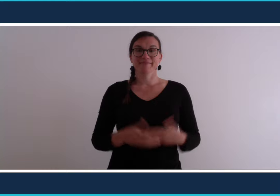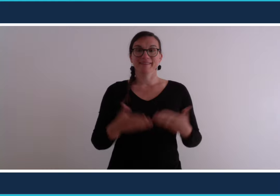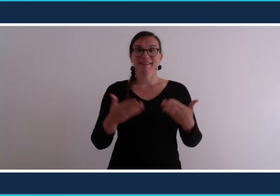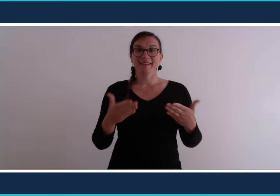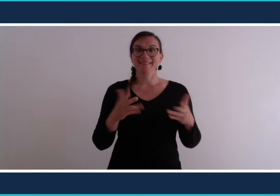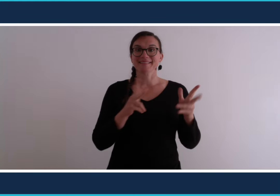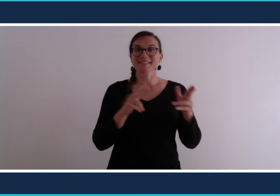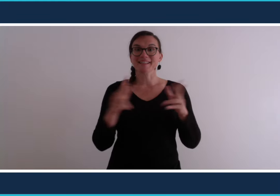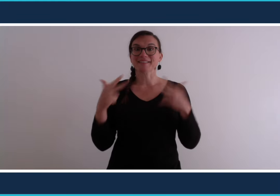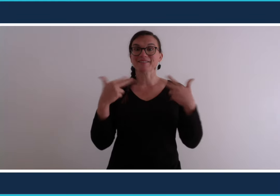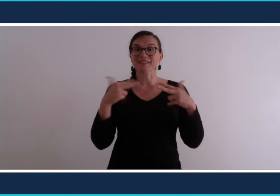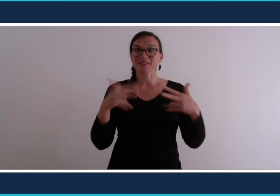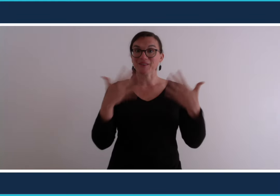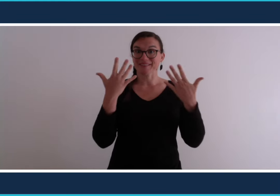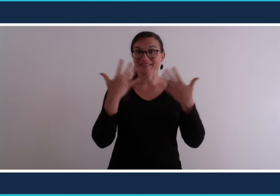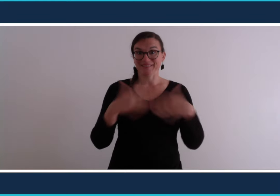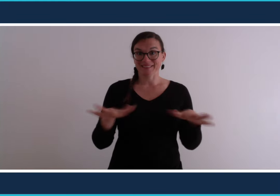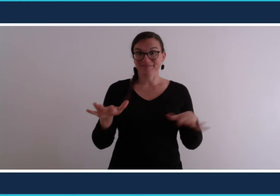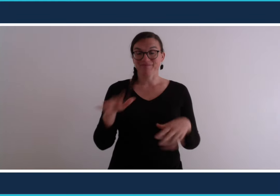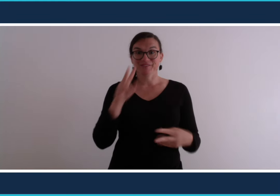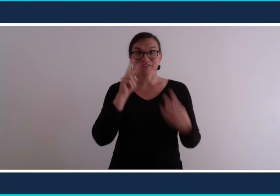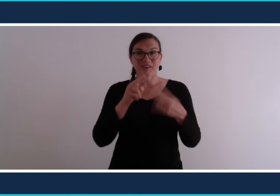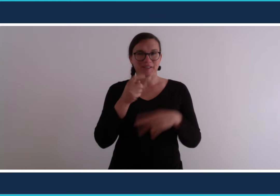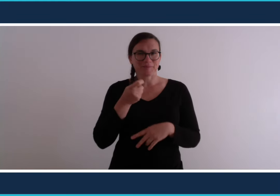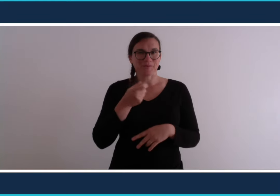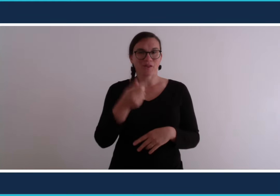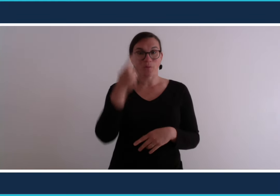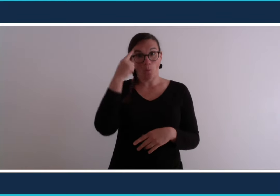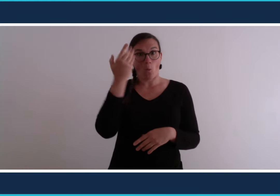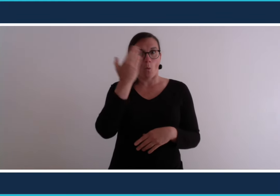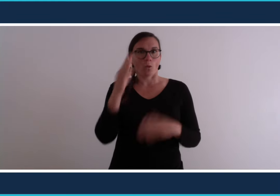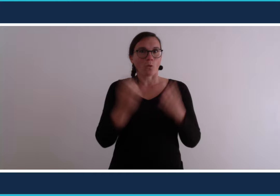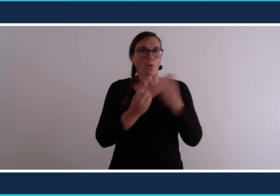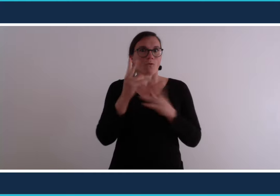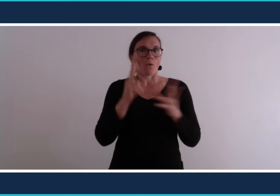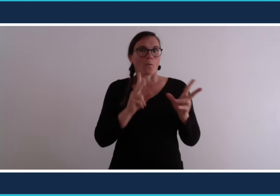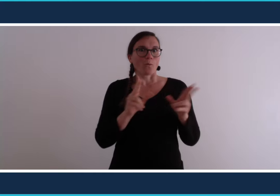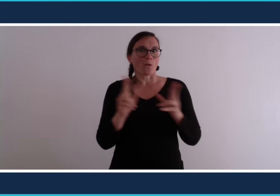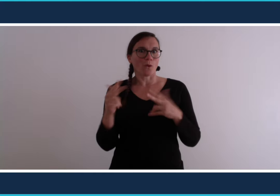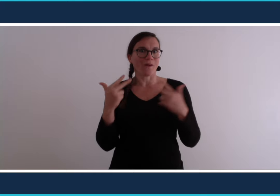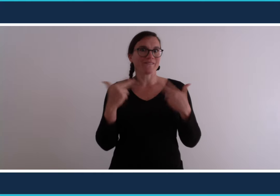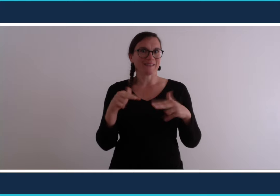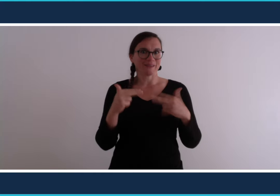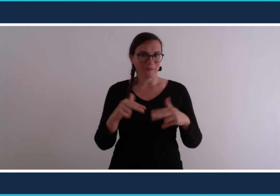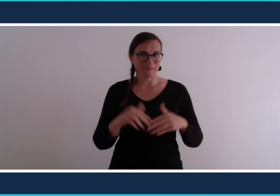Voilà notre séquence est à présent terminée. Je vous donne rendez vous très bientôt pour une nouvelle vidéo